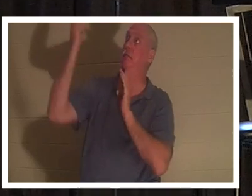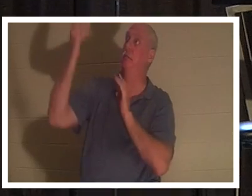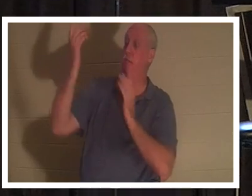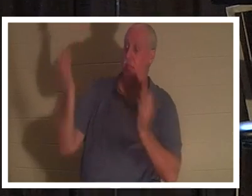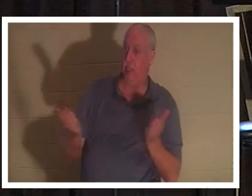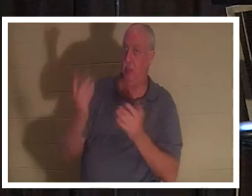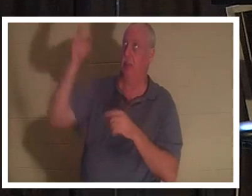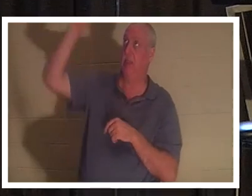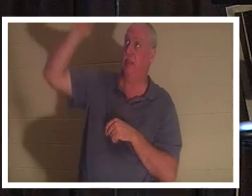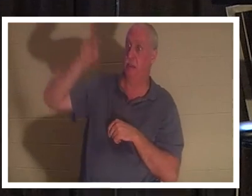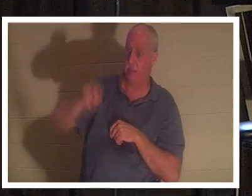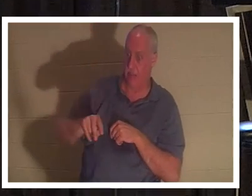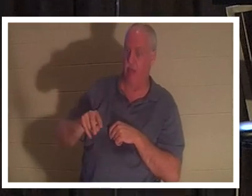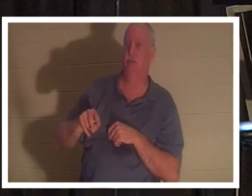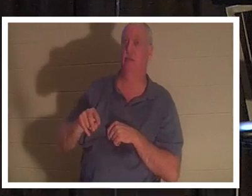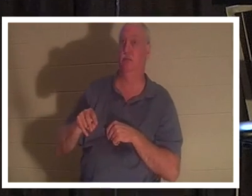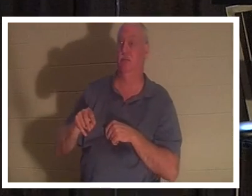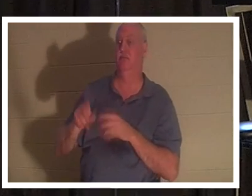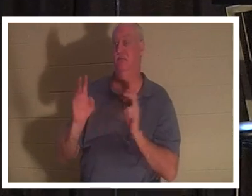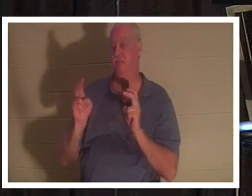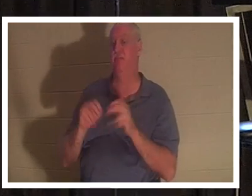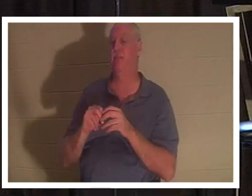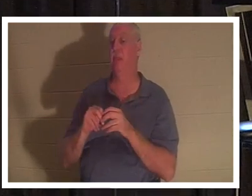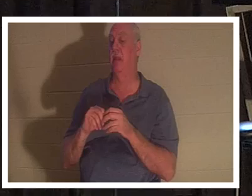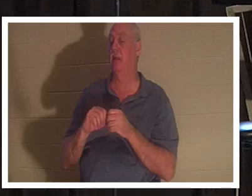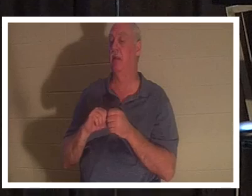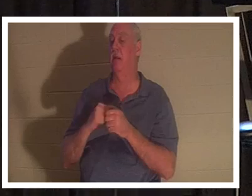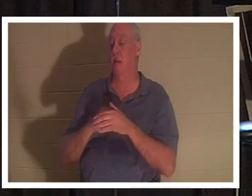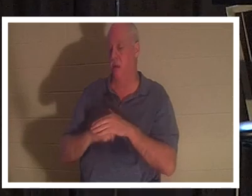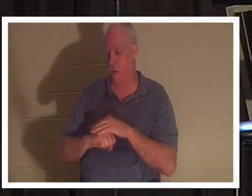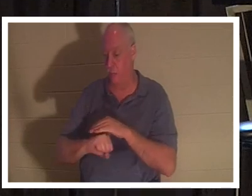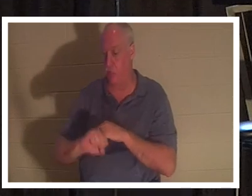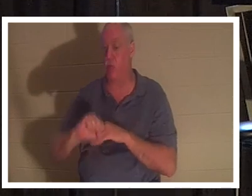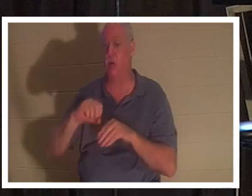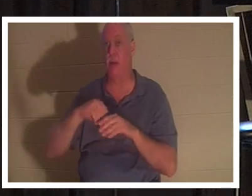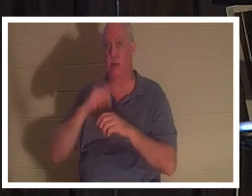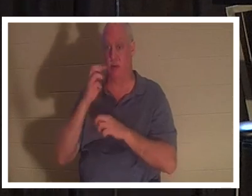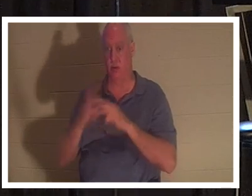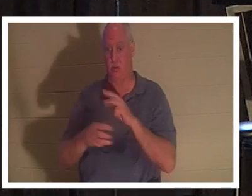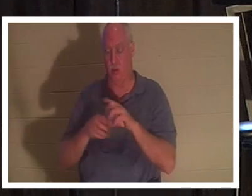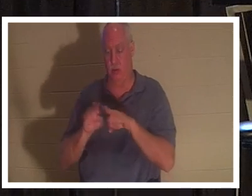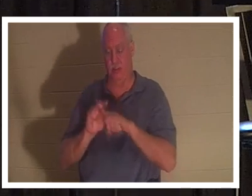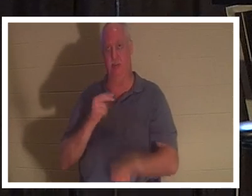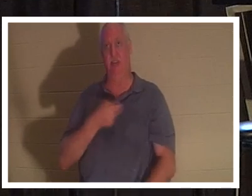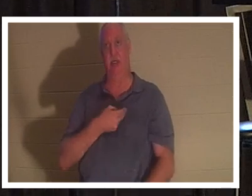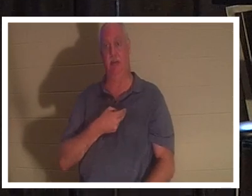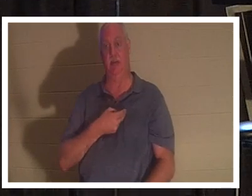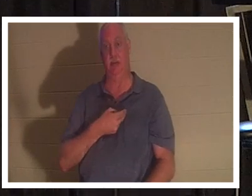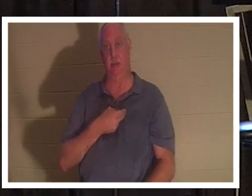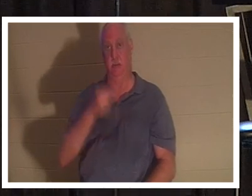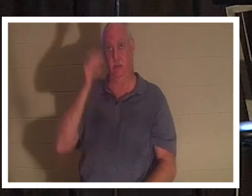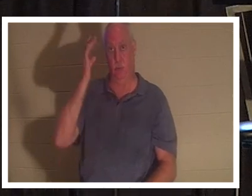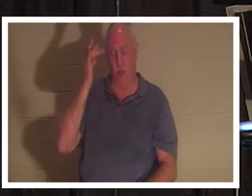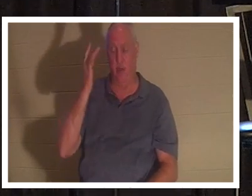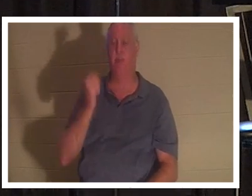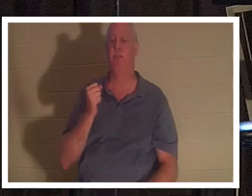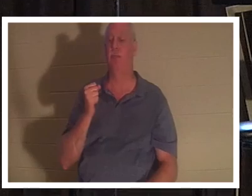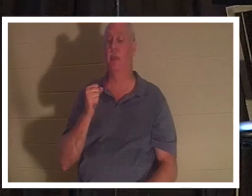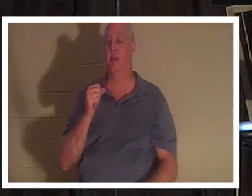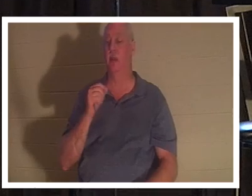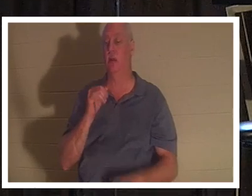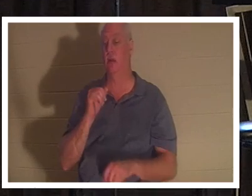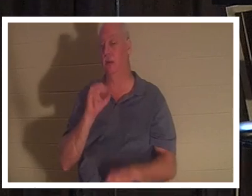우리와 같이 세상에 태어나셨습니다.